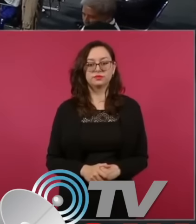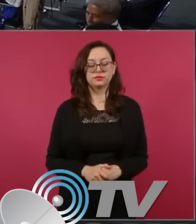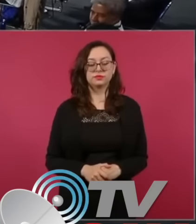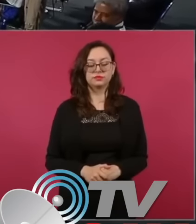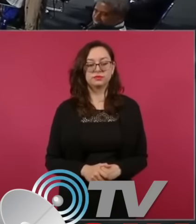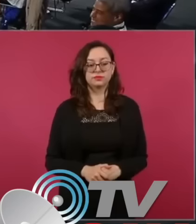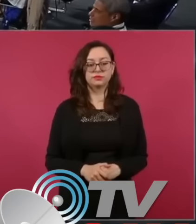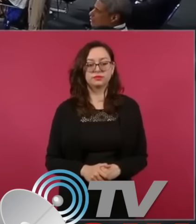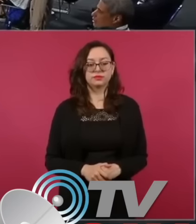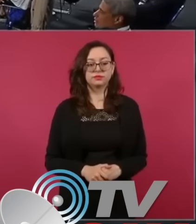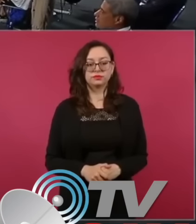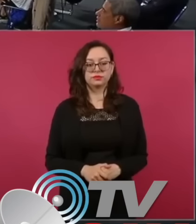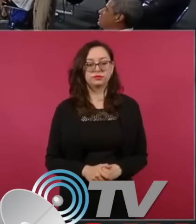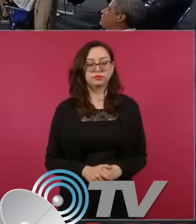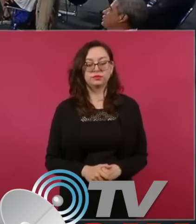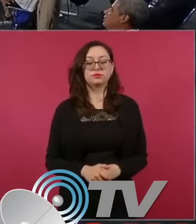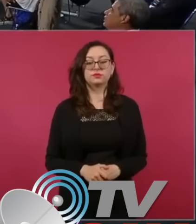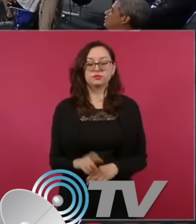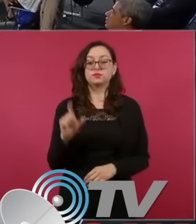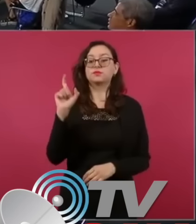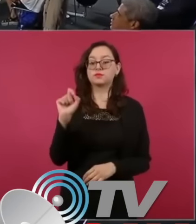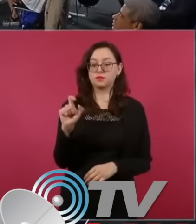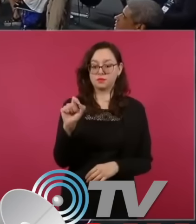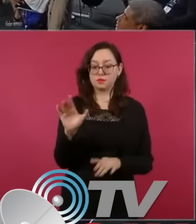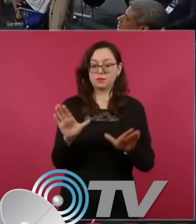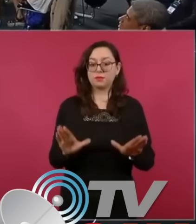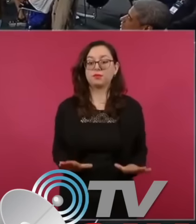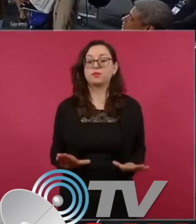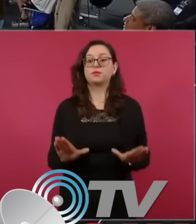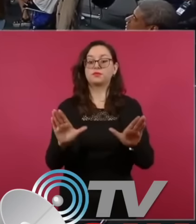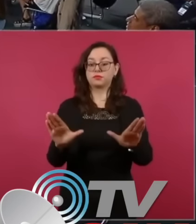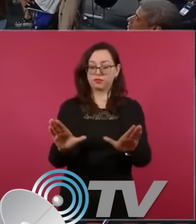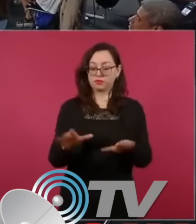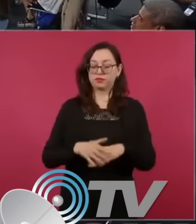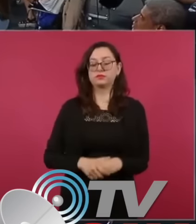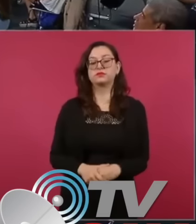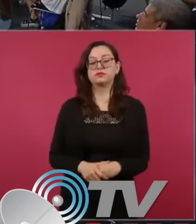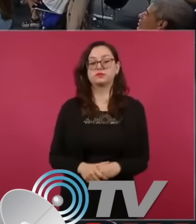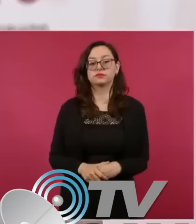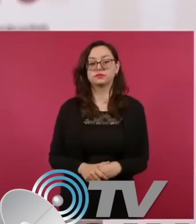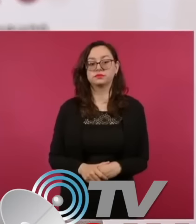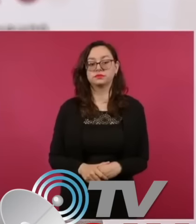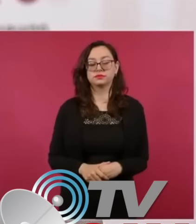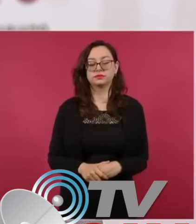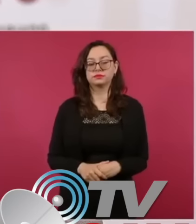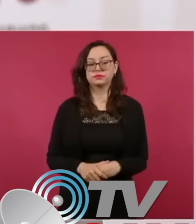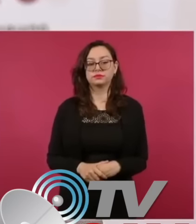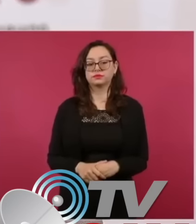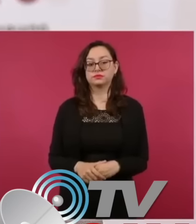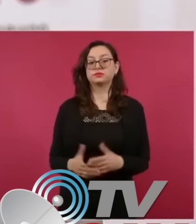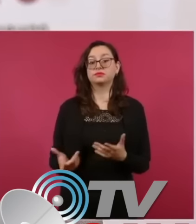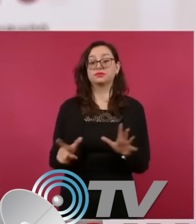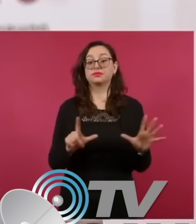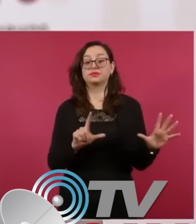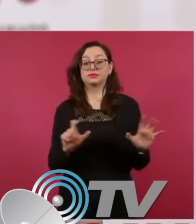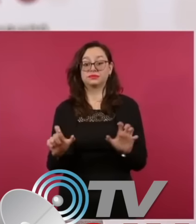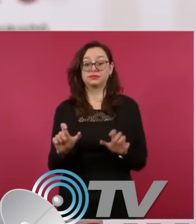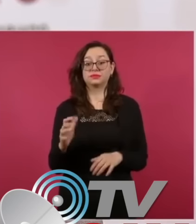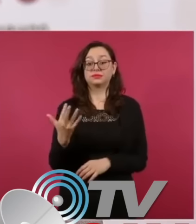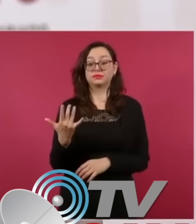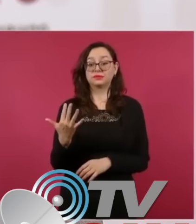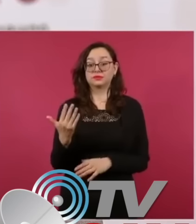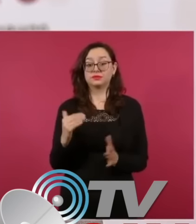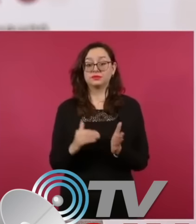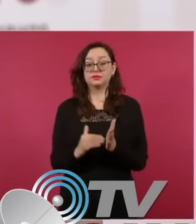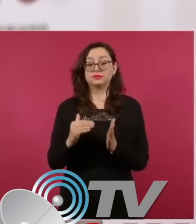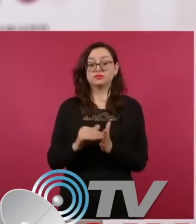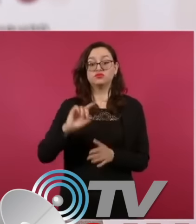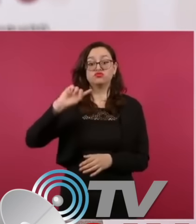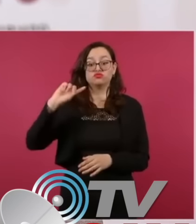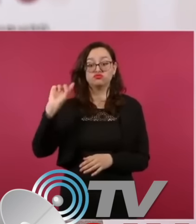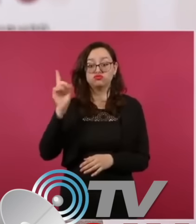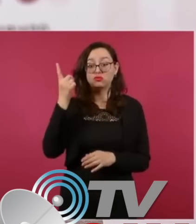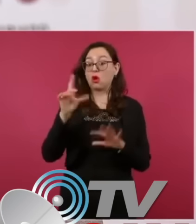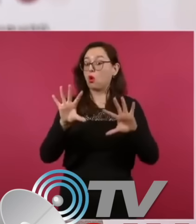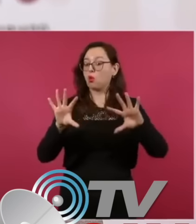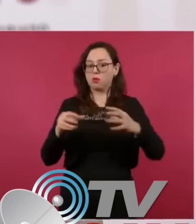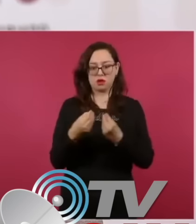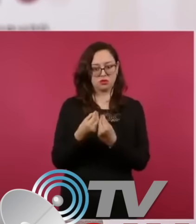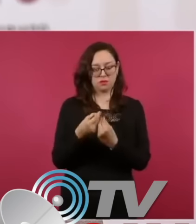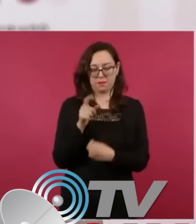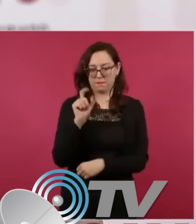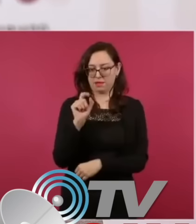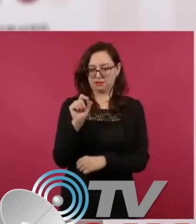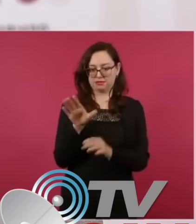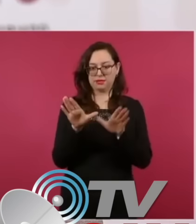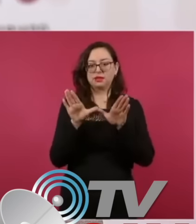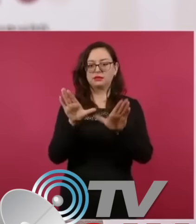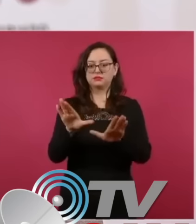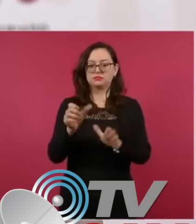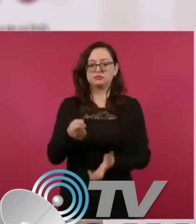este son 20 aviones el el costo es de 750 millones de dólares totales presupuesto se han efectuado